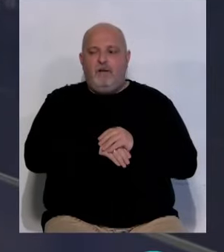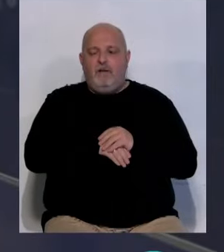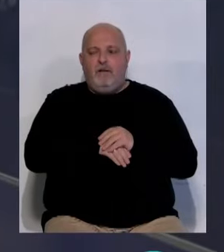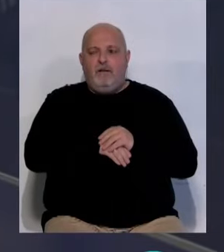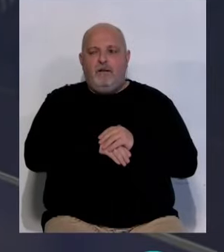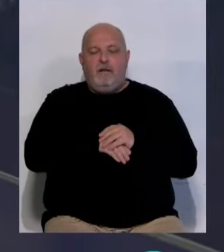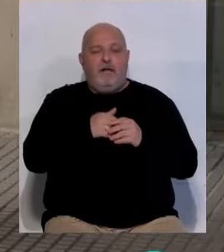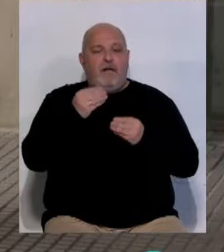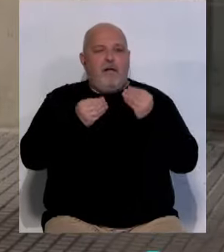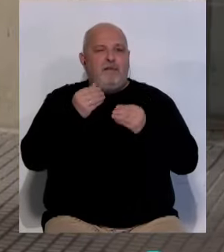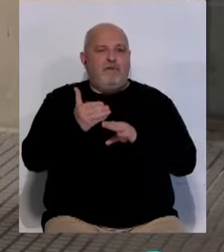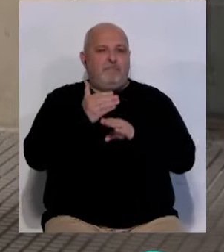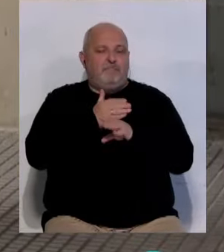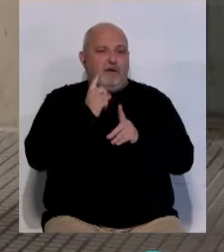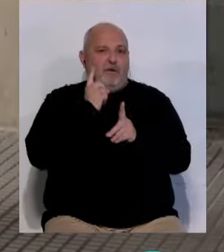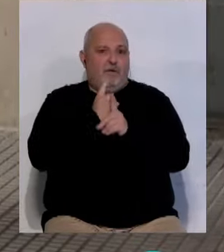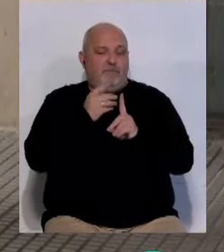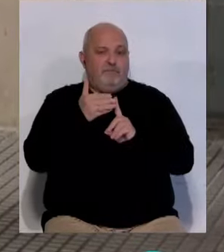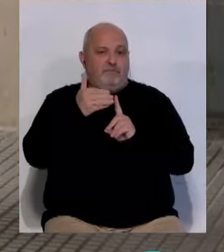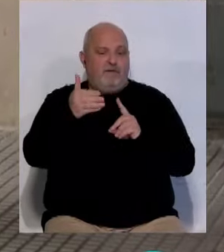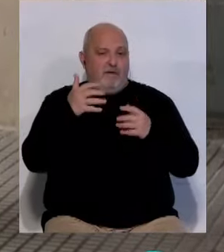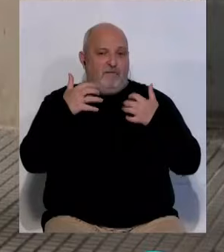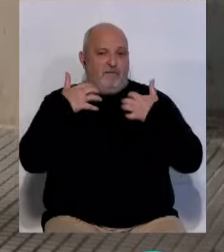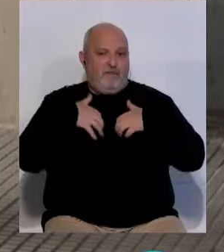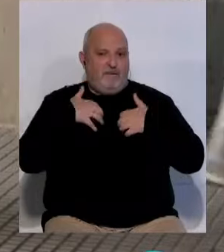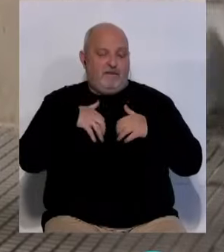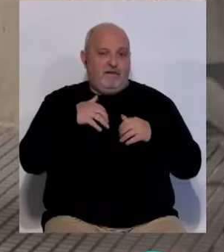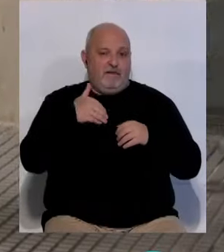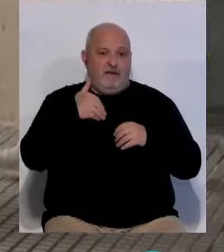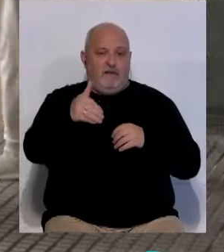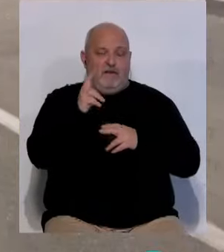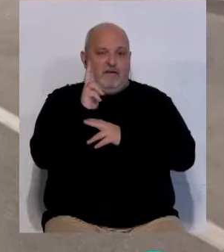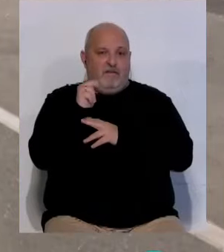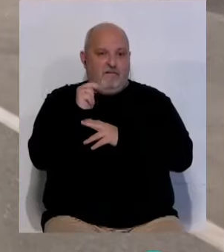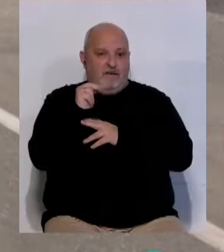ambiente previo a la disputa del derby andaluz entre el Cádiz y el betis del próximo viernes